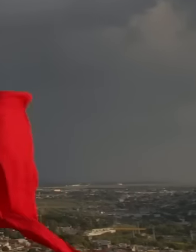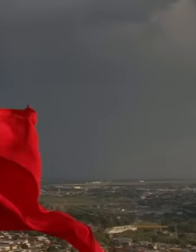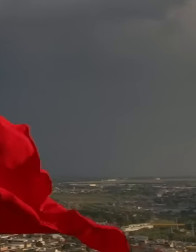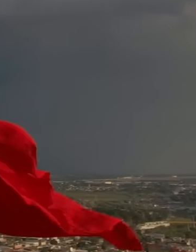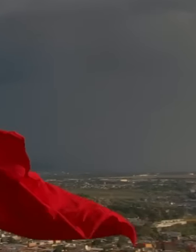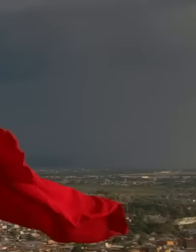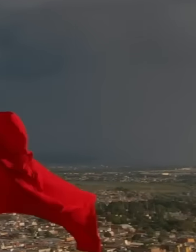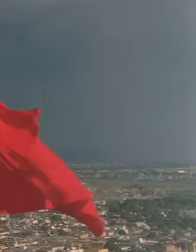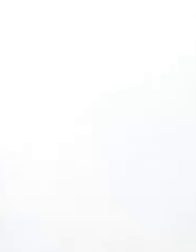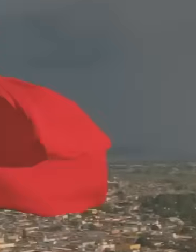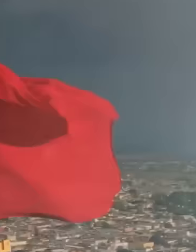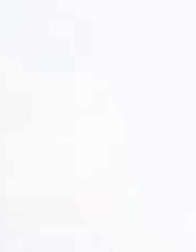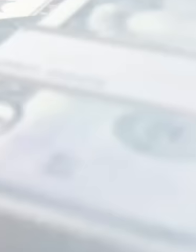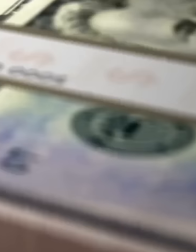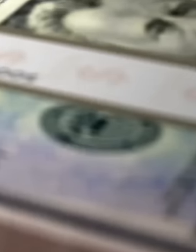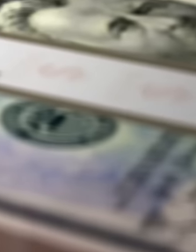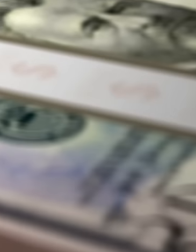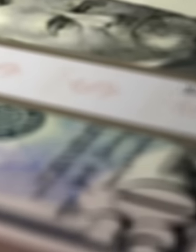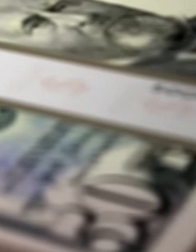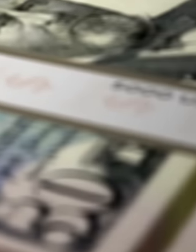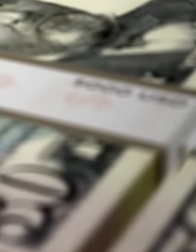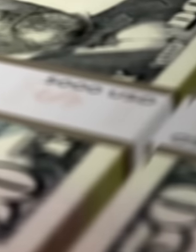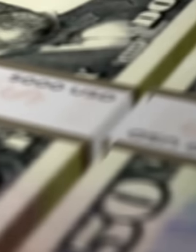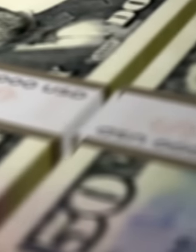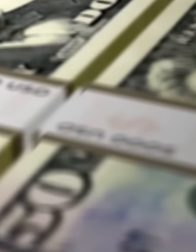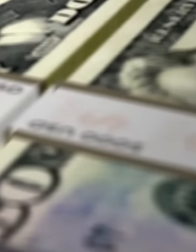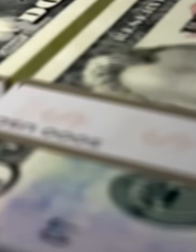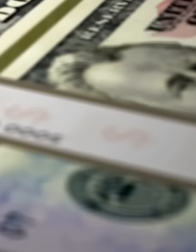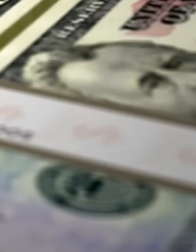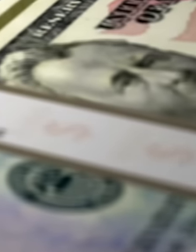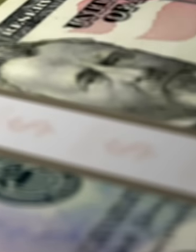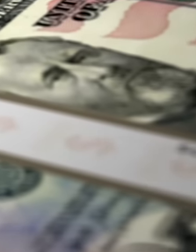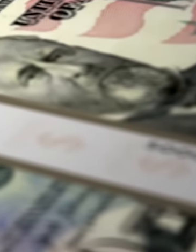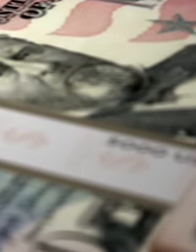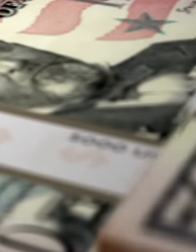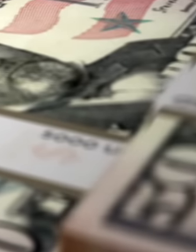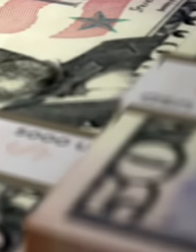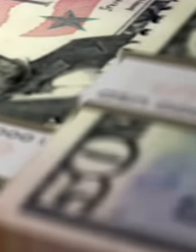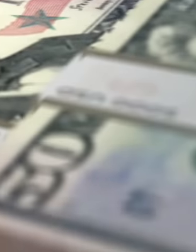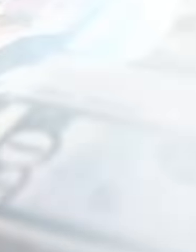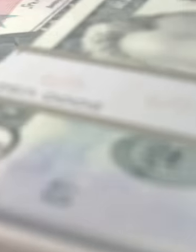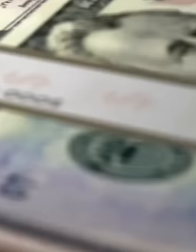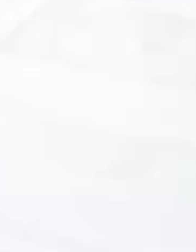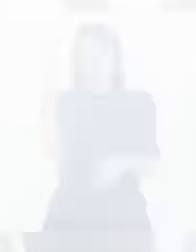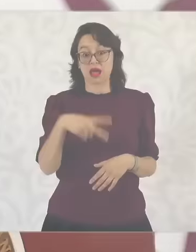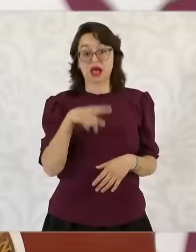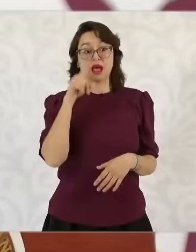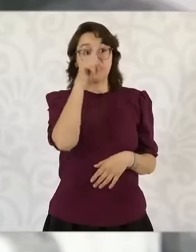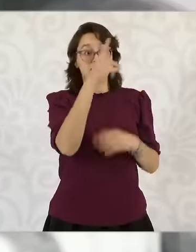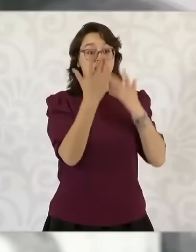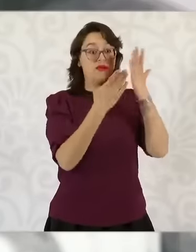un crecimiento combinado de 2.06 billones de dólares ramírez rodríguez anotó que si esta